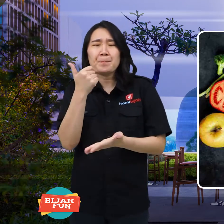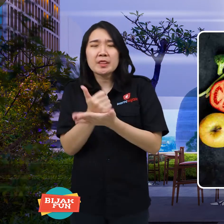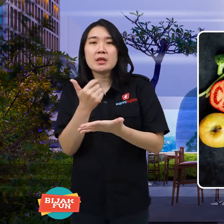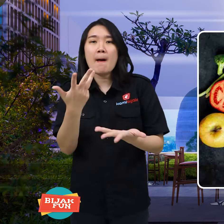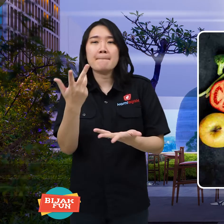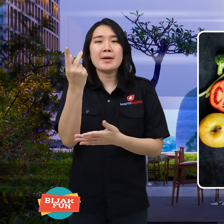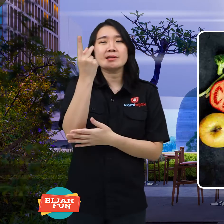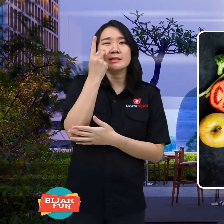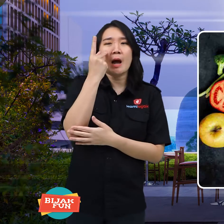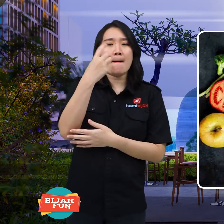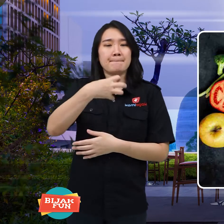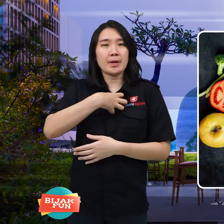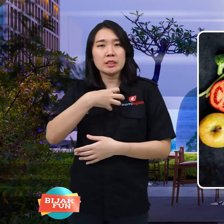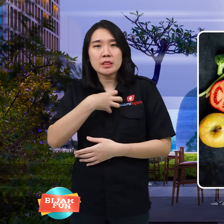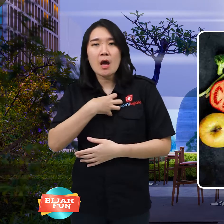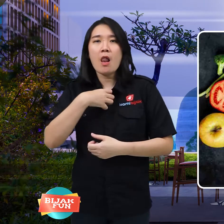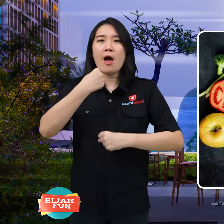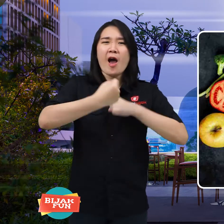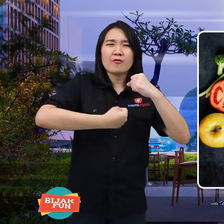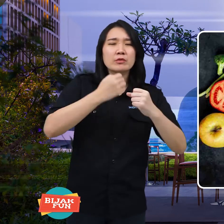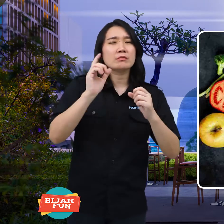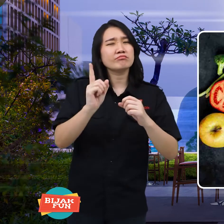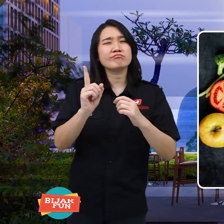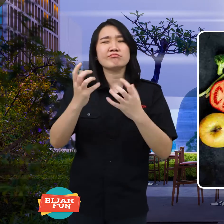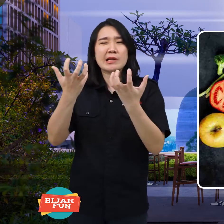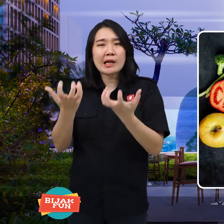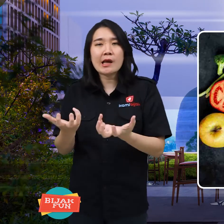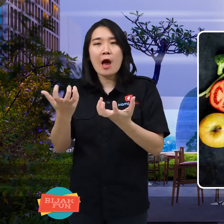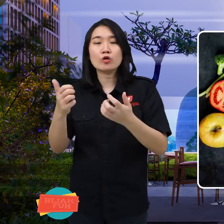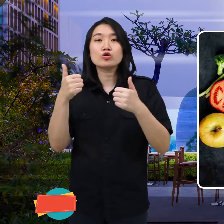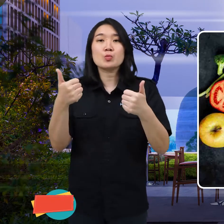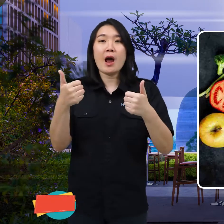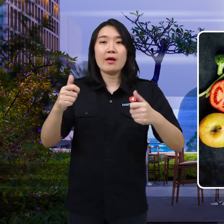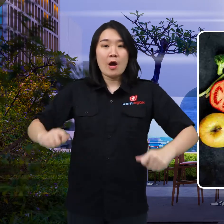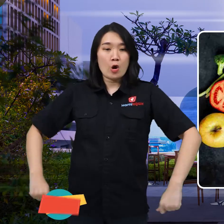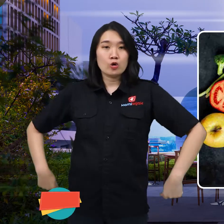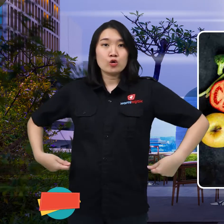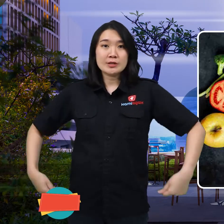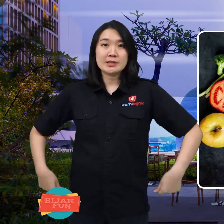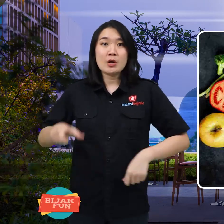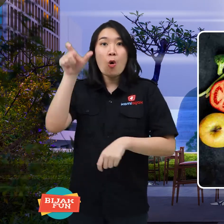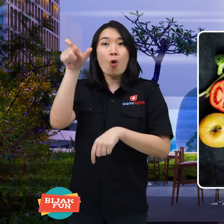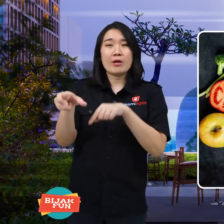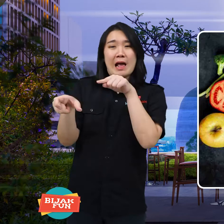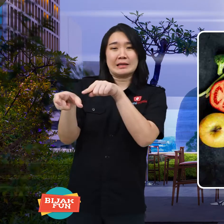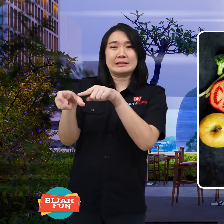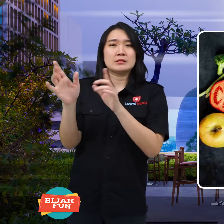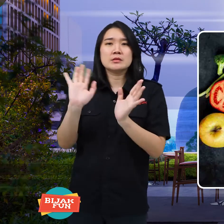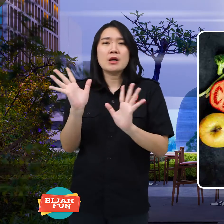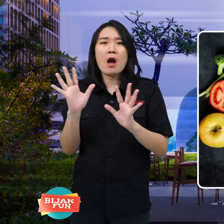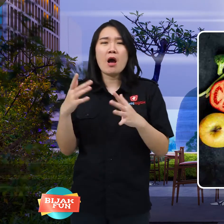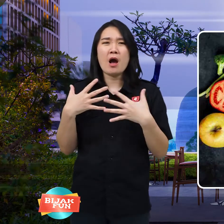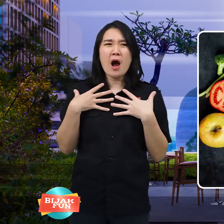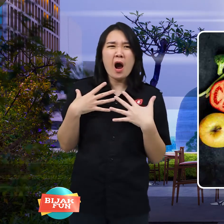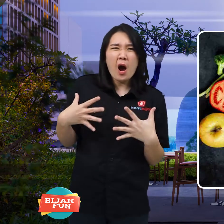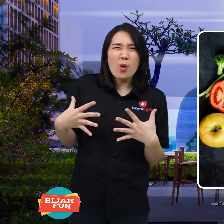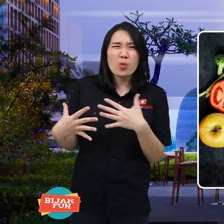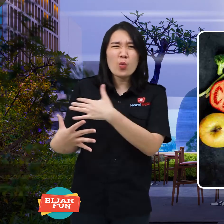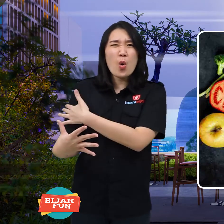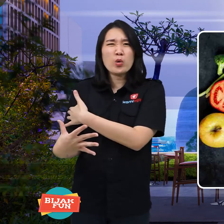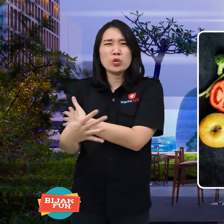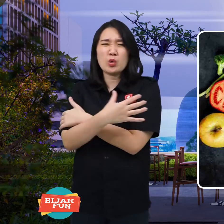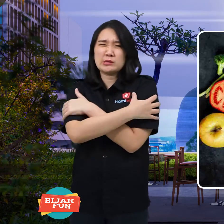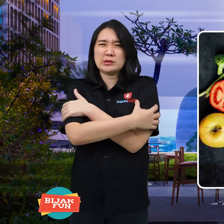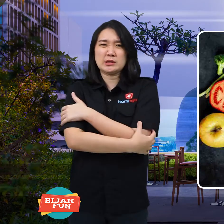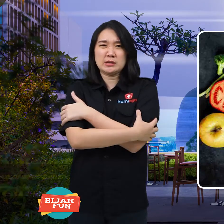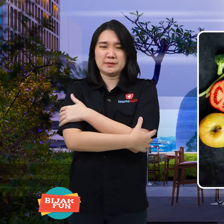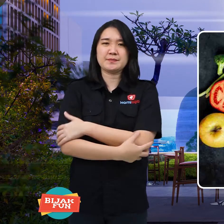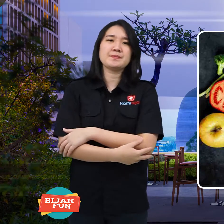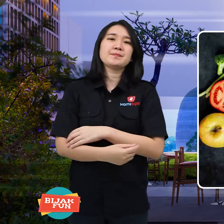menjaga kesehatan mental, aktivitas ringan supaya pengguna kursi roda tidak kaku ototnya.